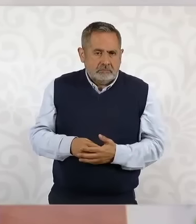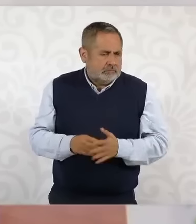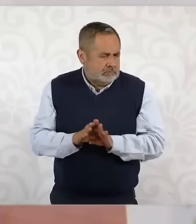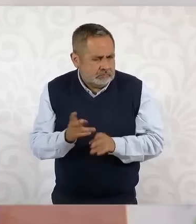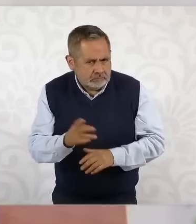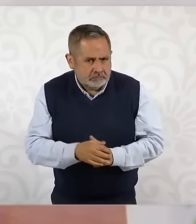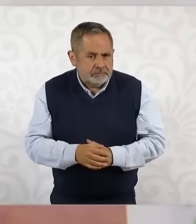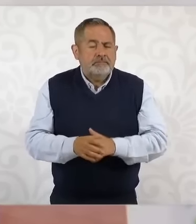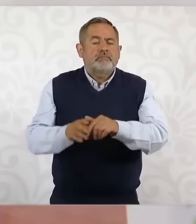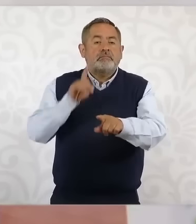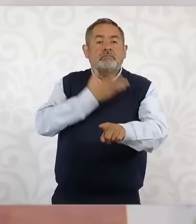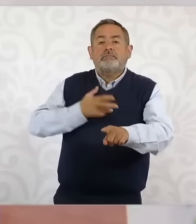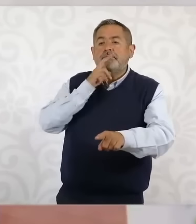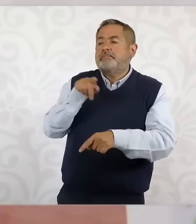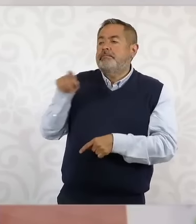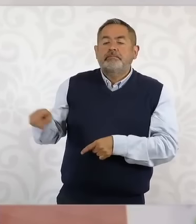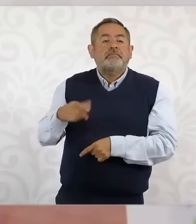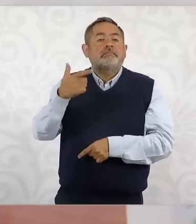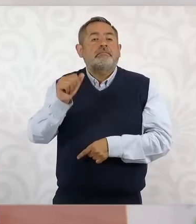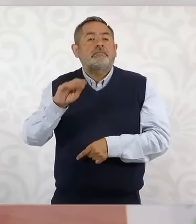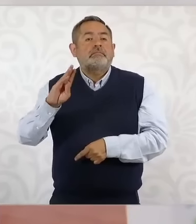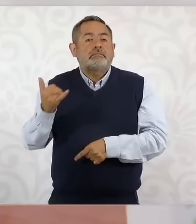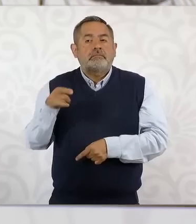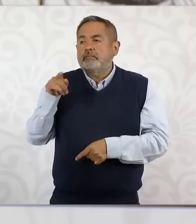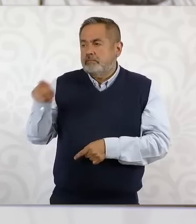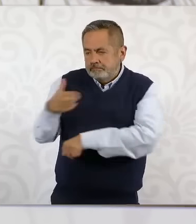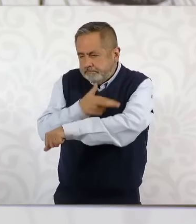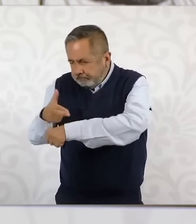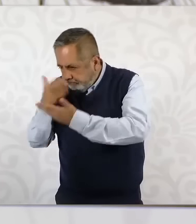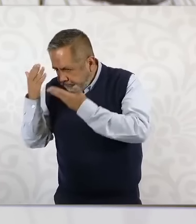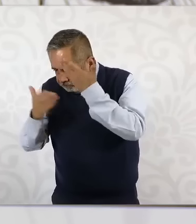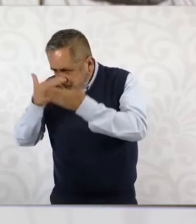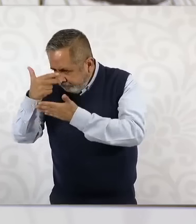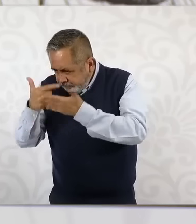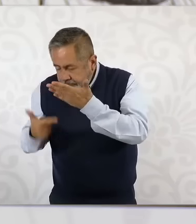con Secretaría de Relaciones Exteriores, quien en algunos casos van a enviar representantes,